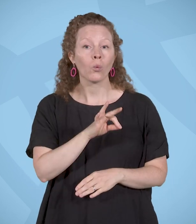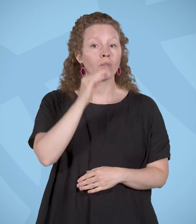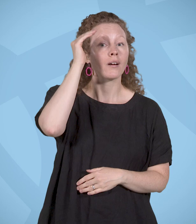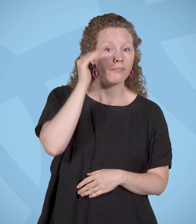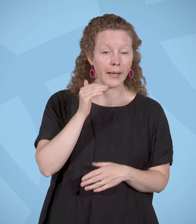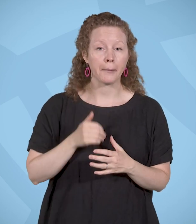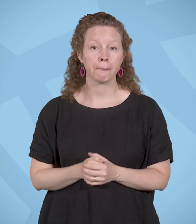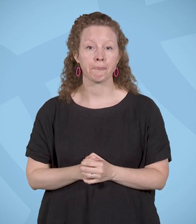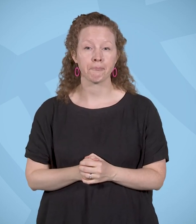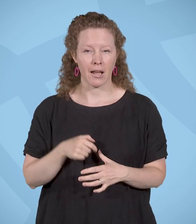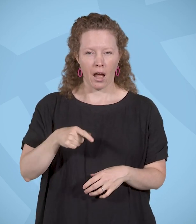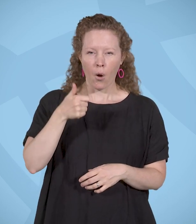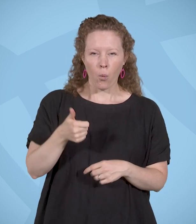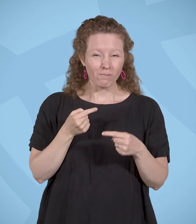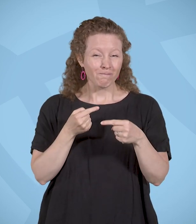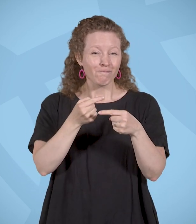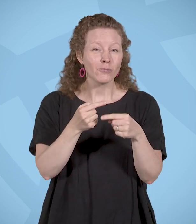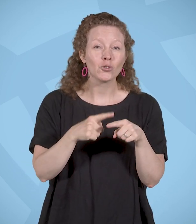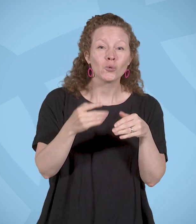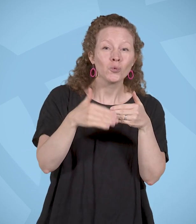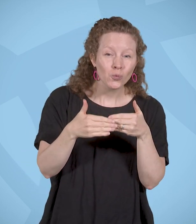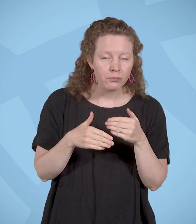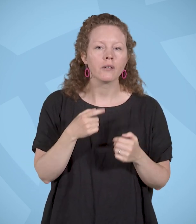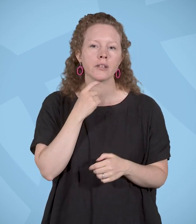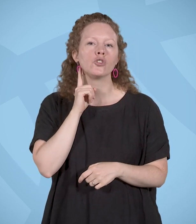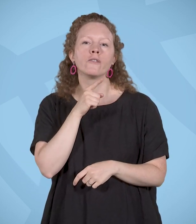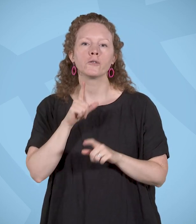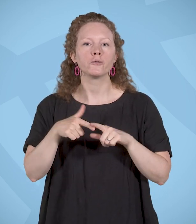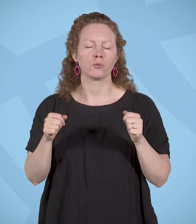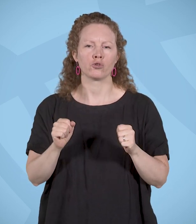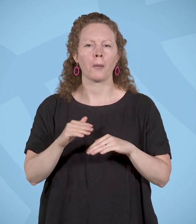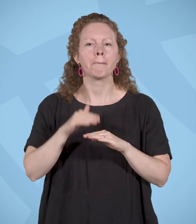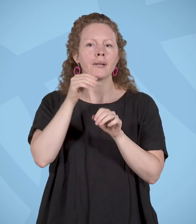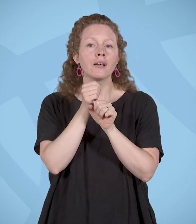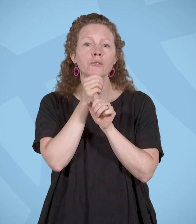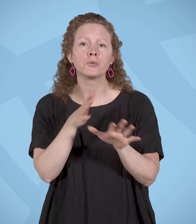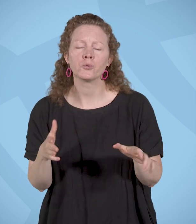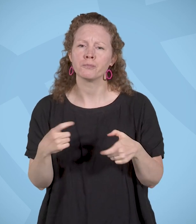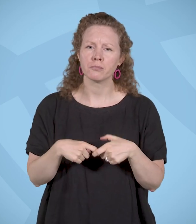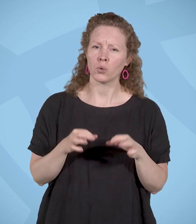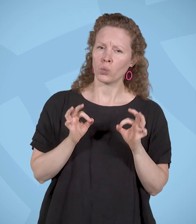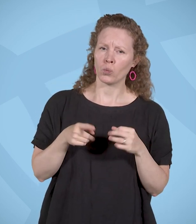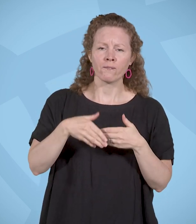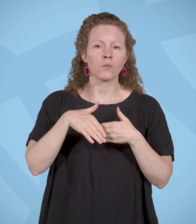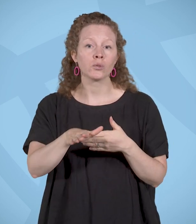mån-fre klockan 08–20, precis som för närvarande.